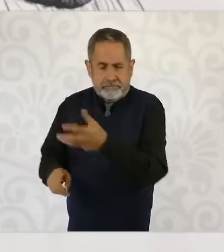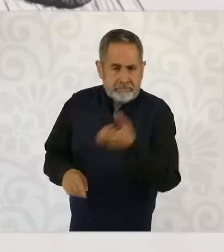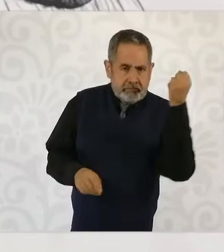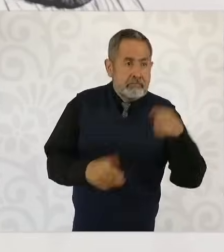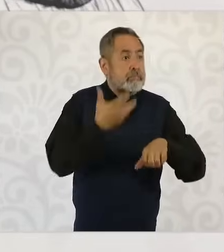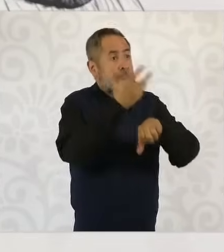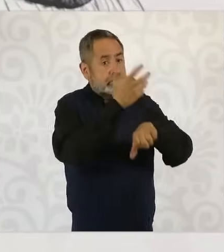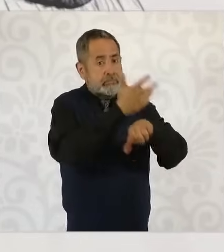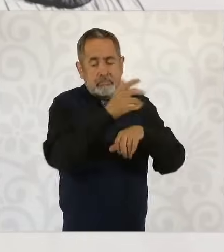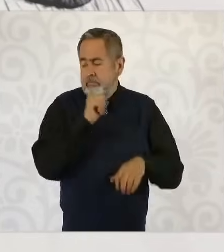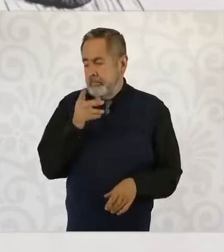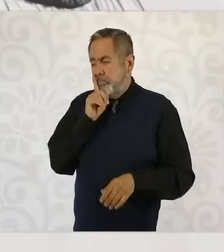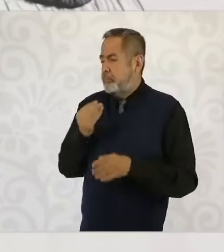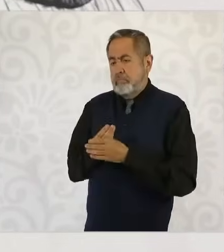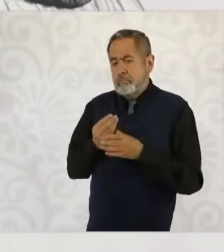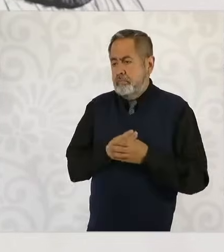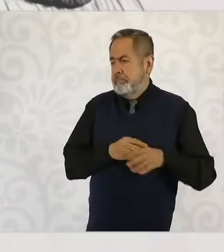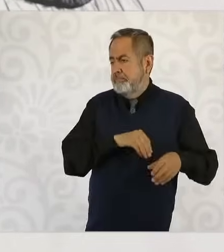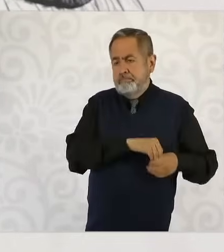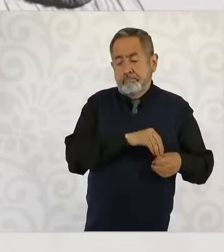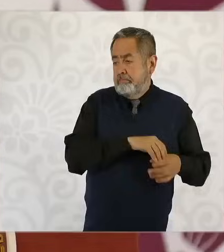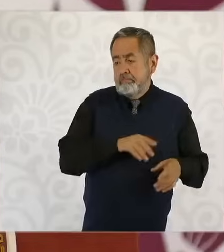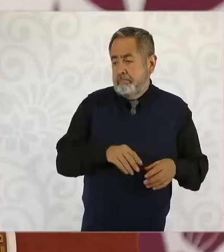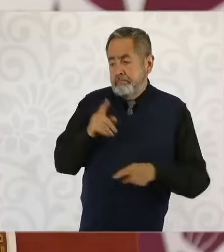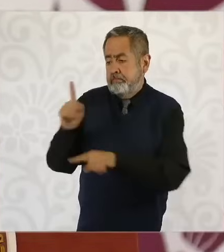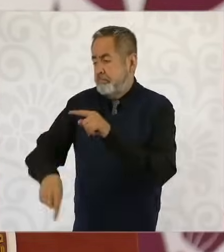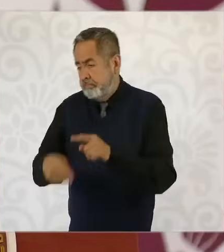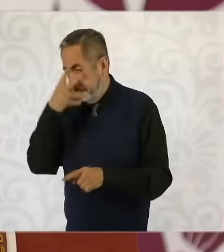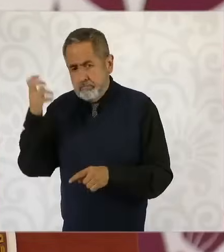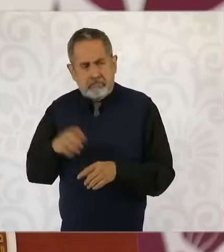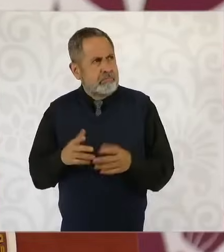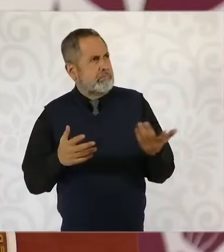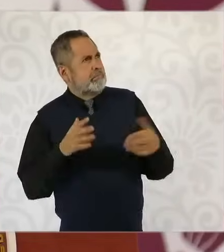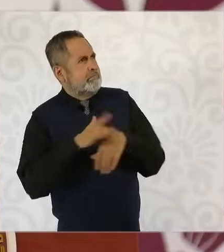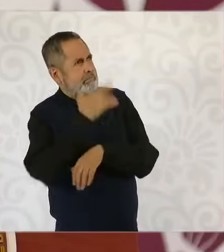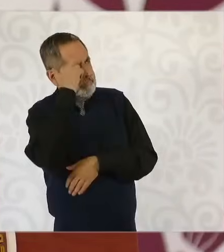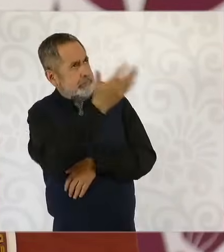quieran dar la información sino que ellos tienen una regla sobre el tema del visado en donde dicen